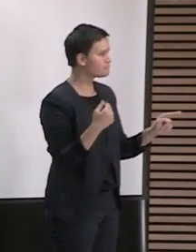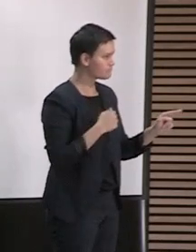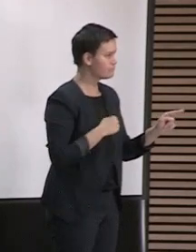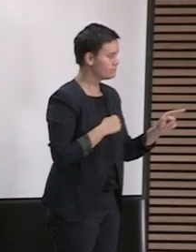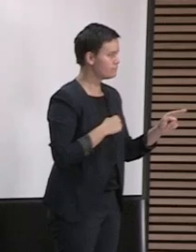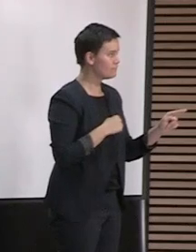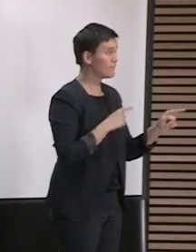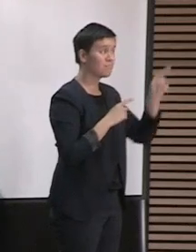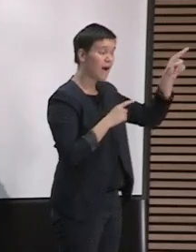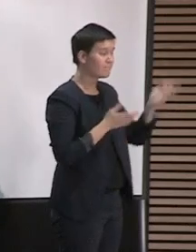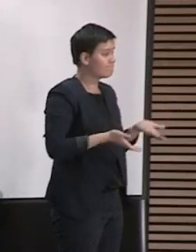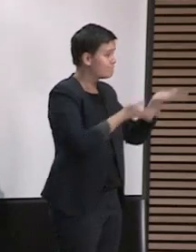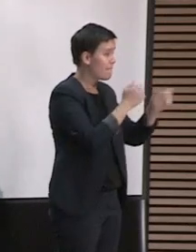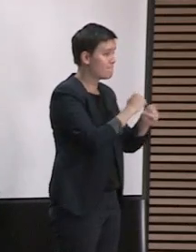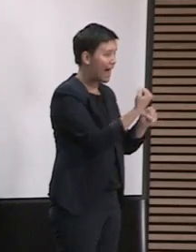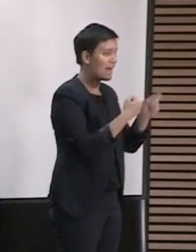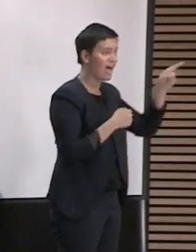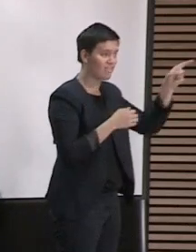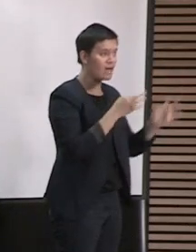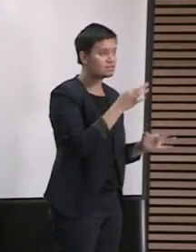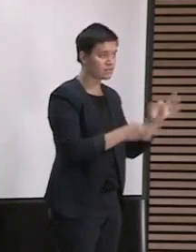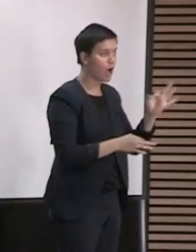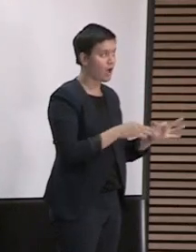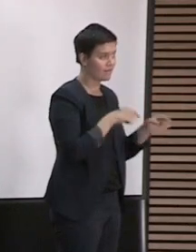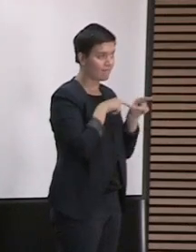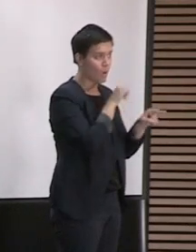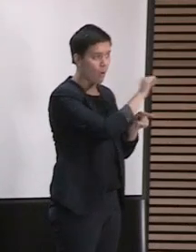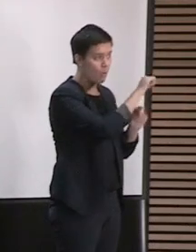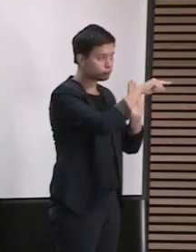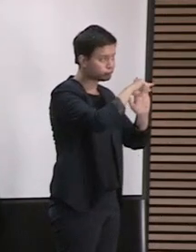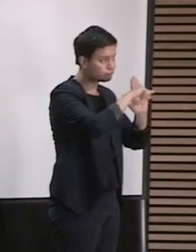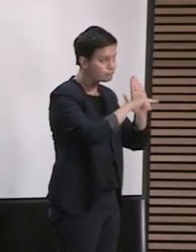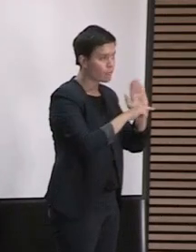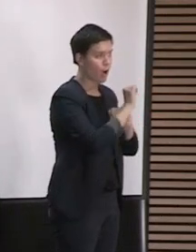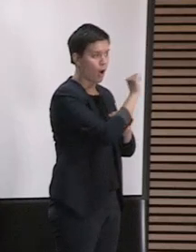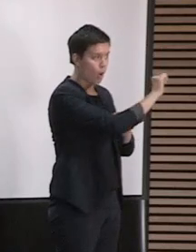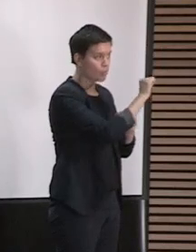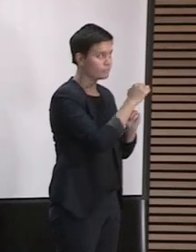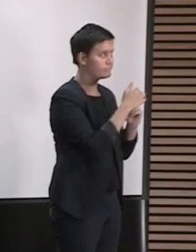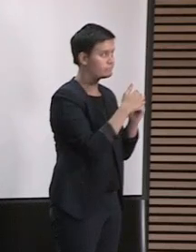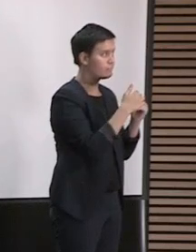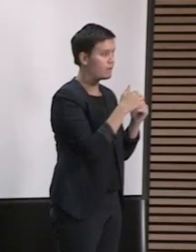kaainga kua pa ki mua i nga kaipupuri moni m te whai